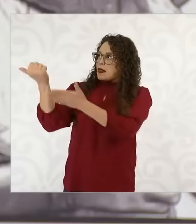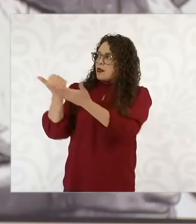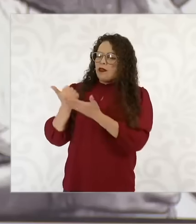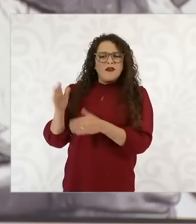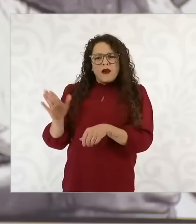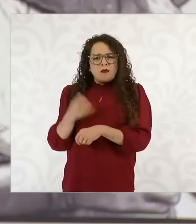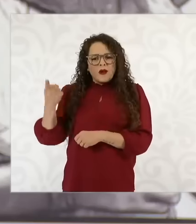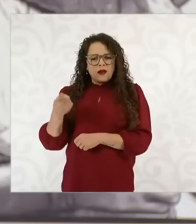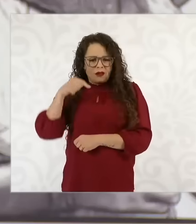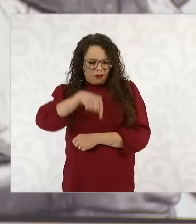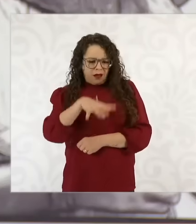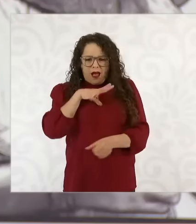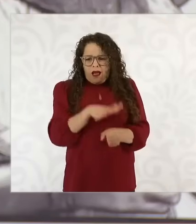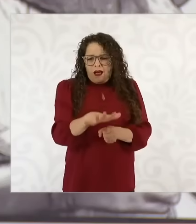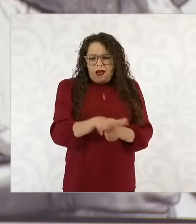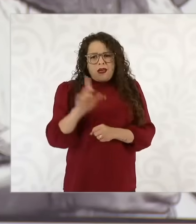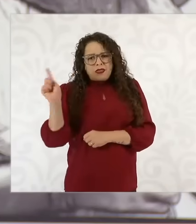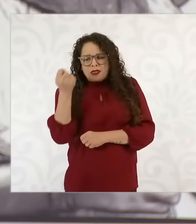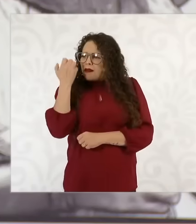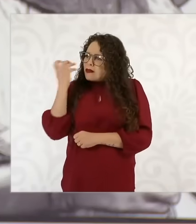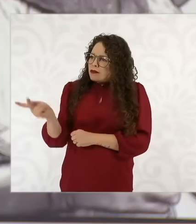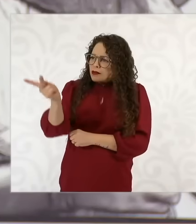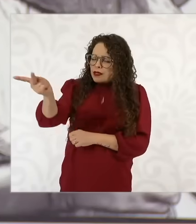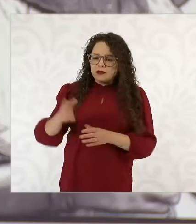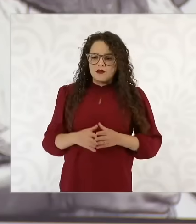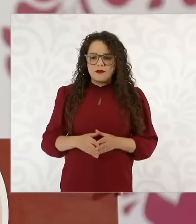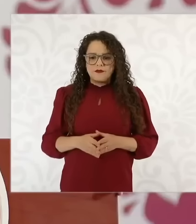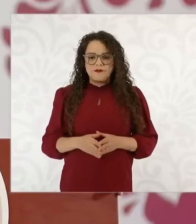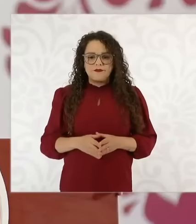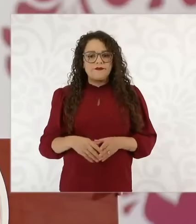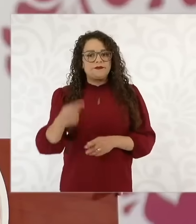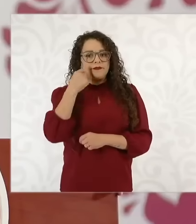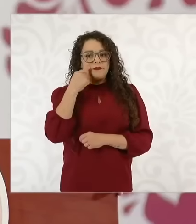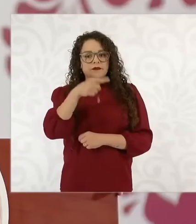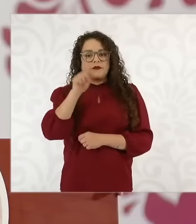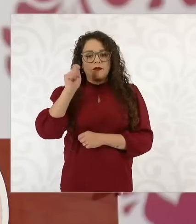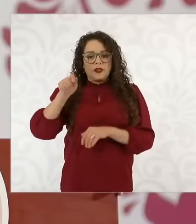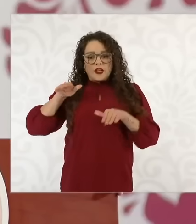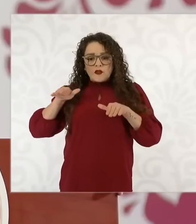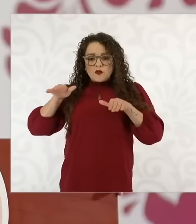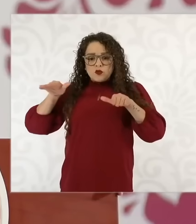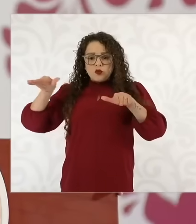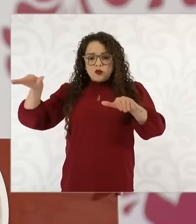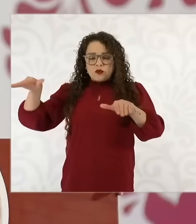A ver, el vuelo líder que tiene la Secretaría de la Defensa, eh, es un vuelo bajo en helicóptero